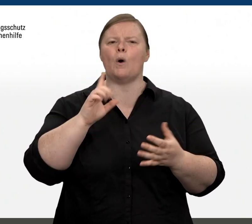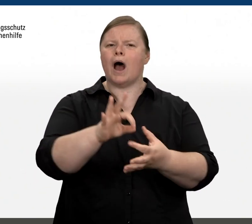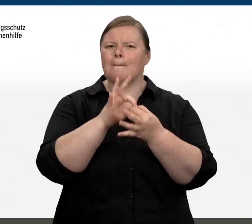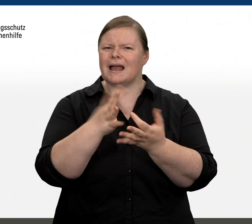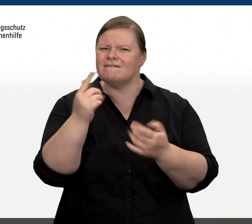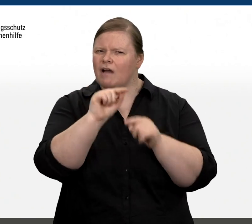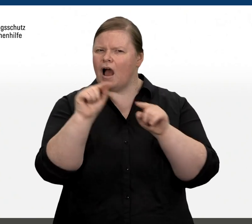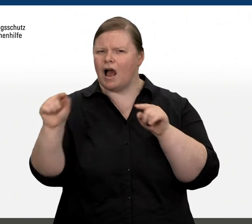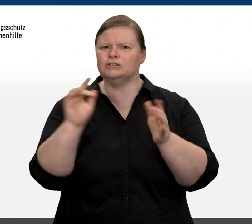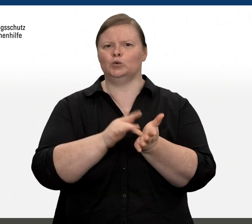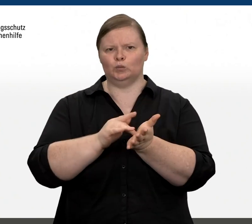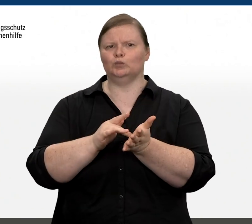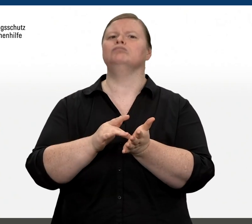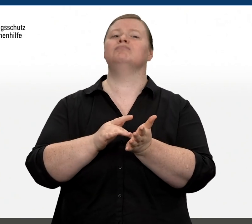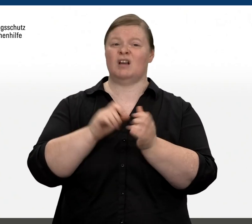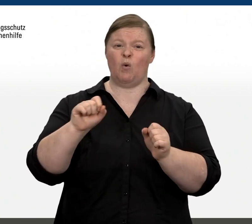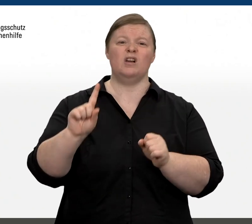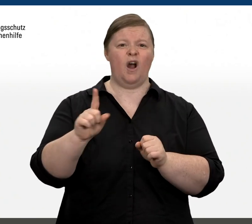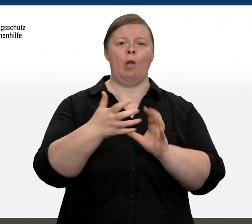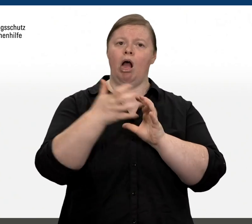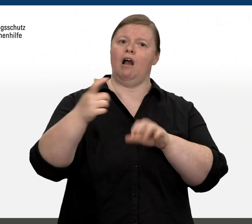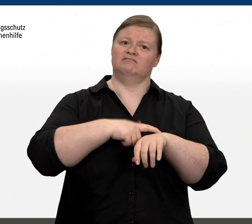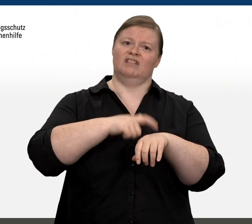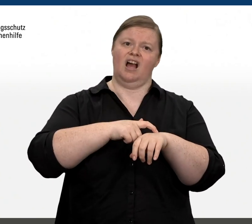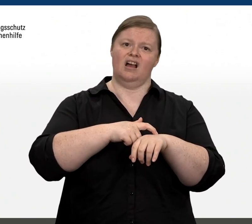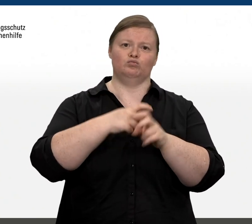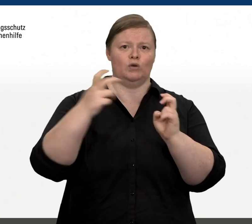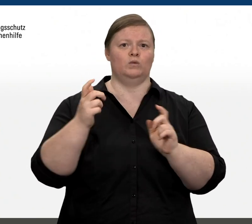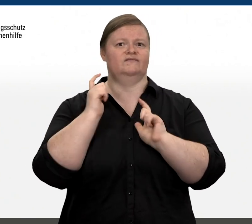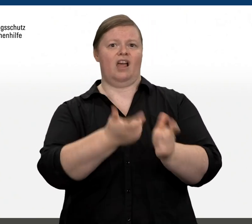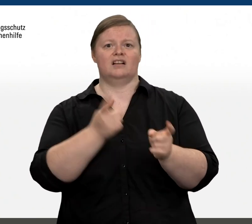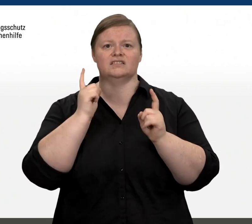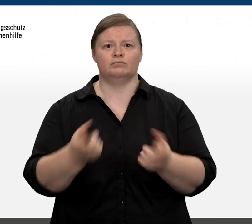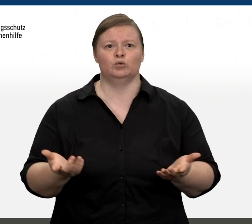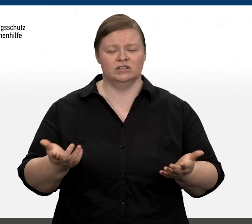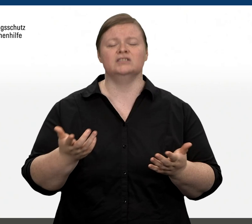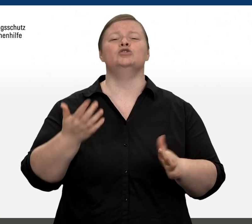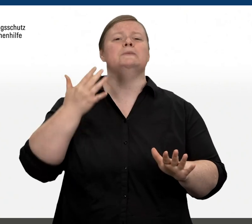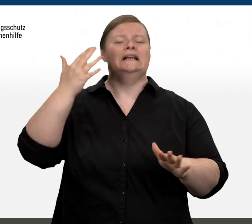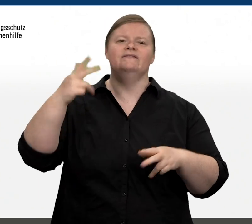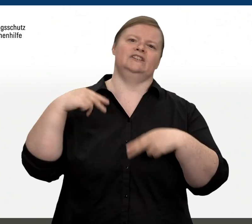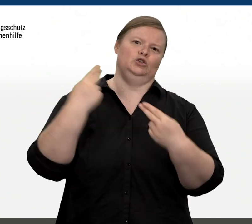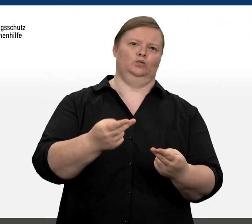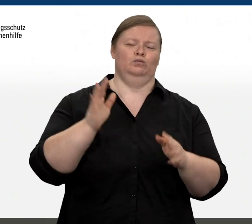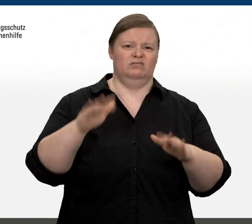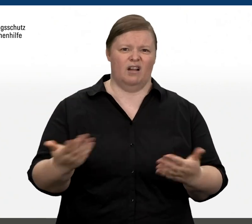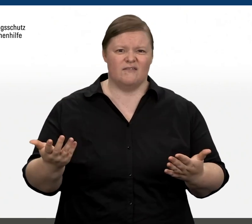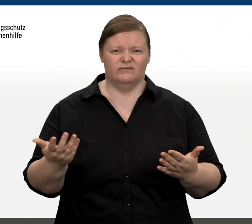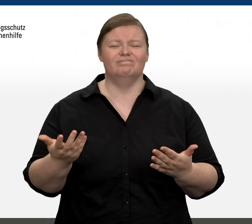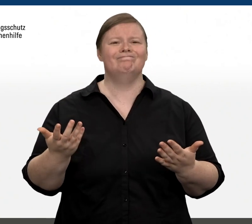und je nach dem kann es eine längere Zeit dauern, bis Sie wieder zurück in Ihre Wohnung dürfen.